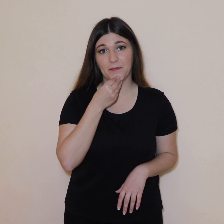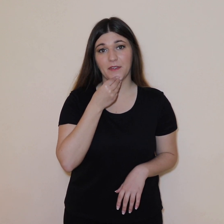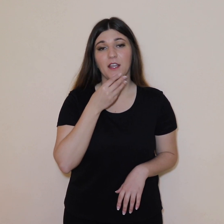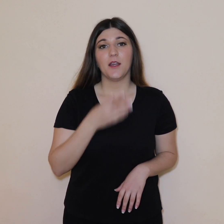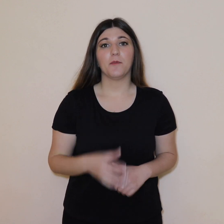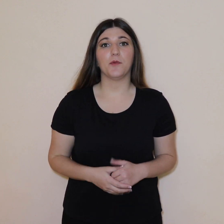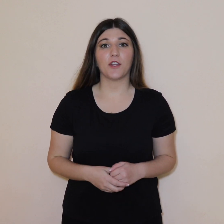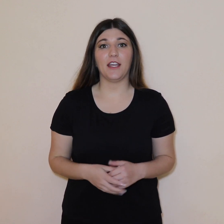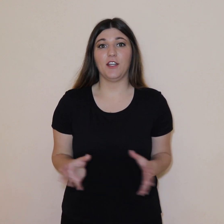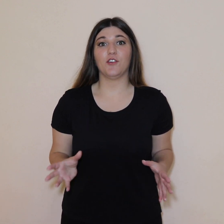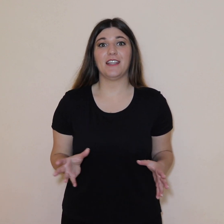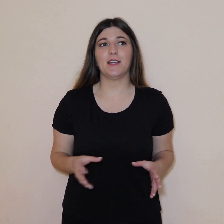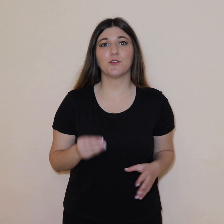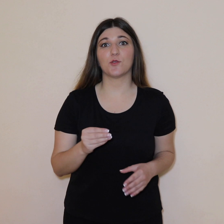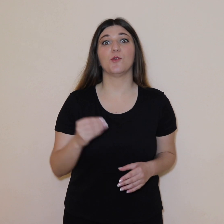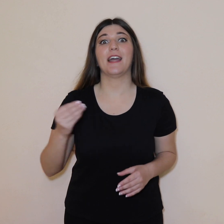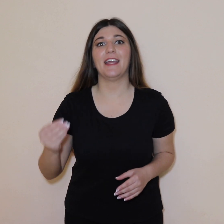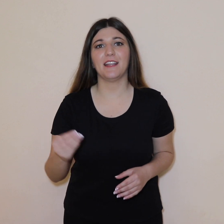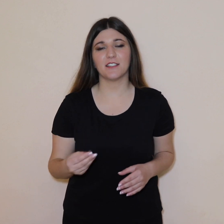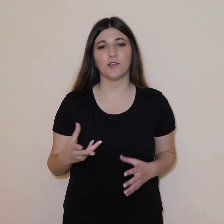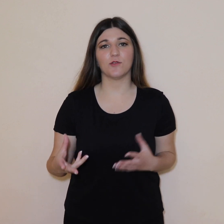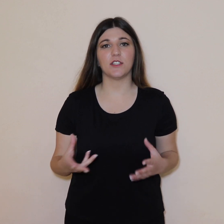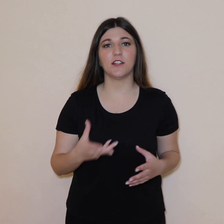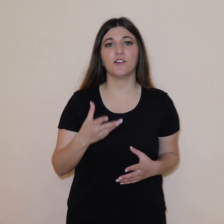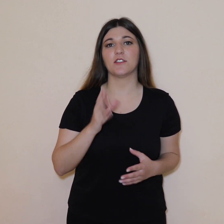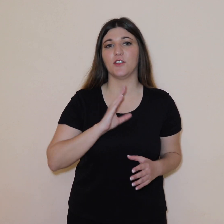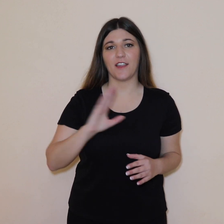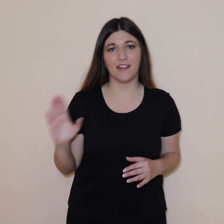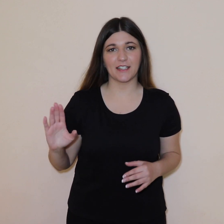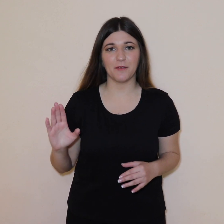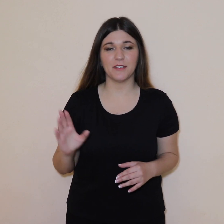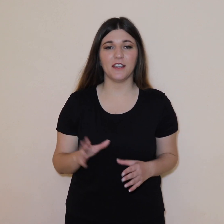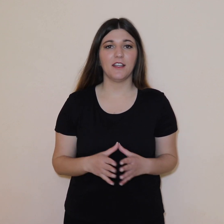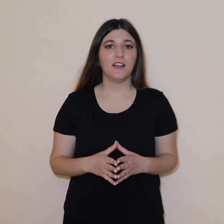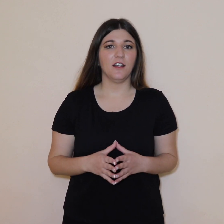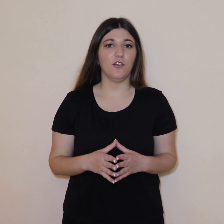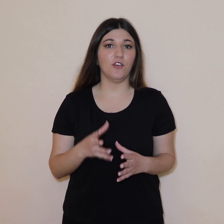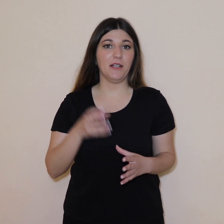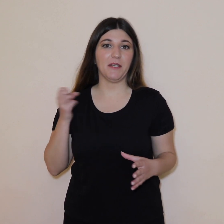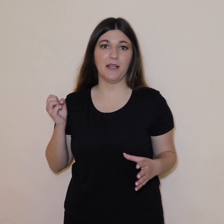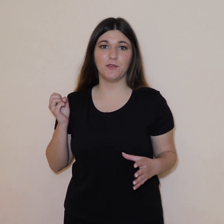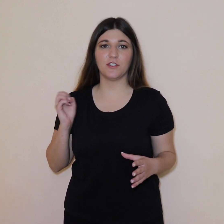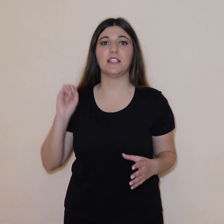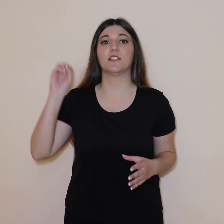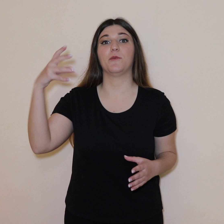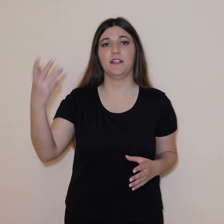porque no diríamos "tú eres" con un signo sino que directamente lo eliminamos y se sobreentiende.